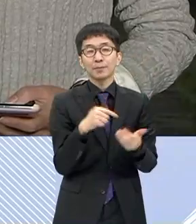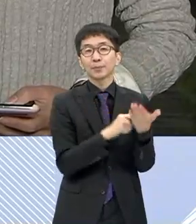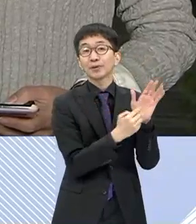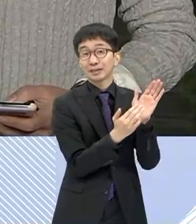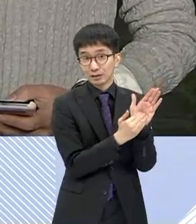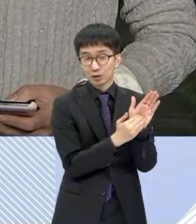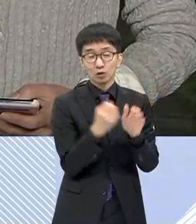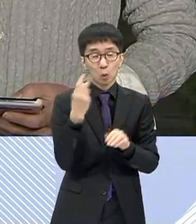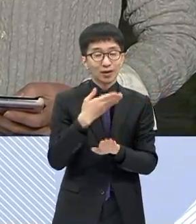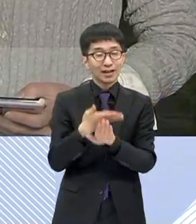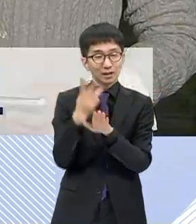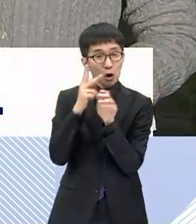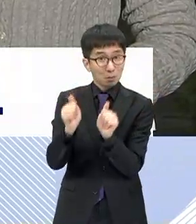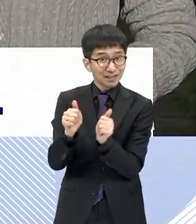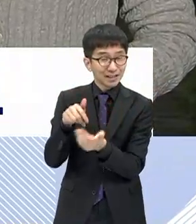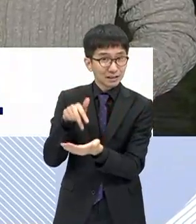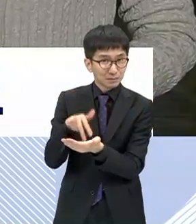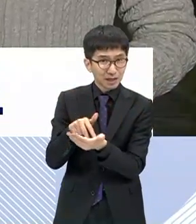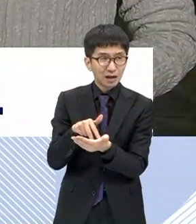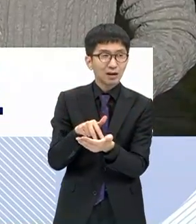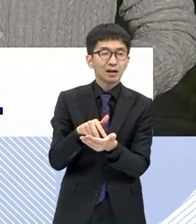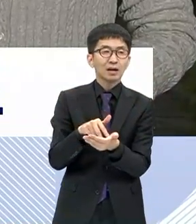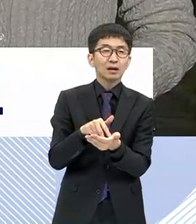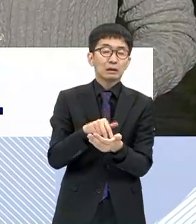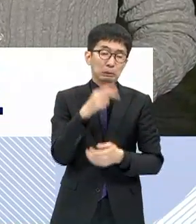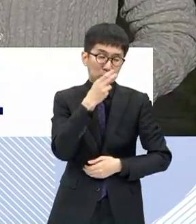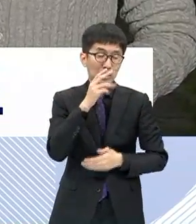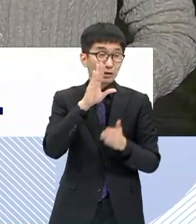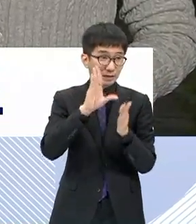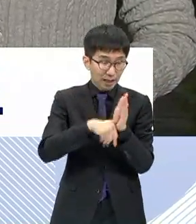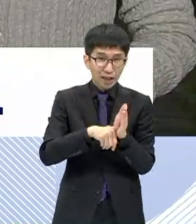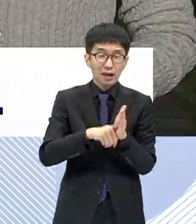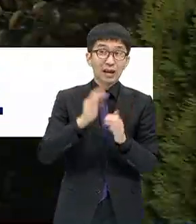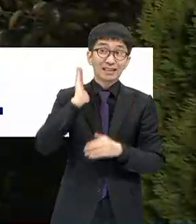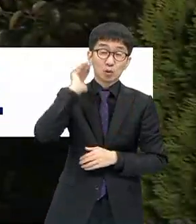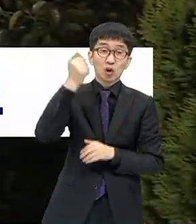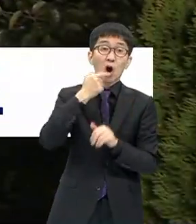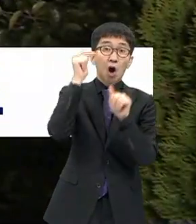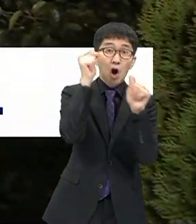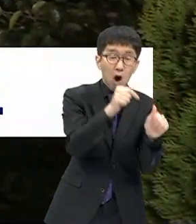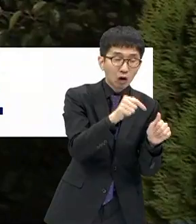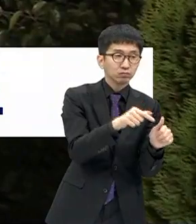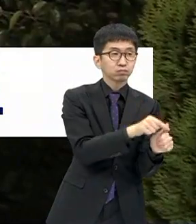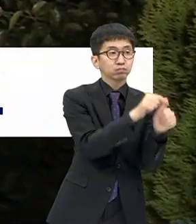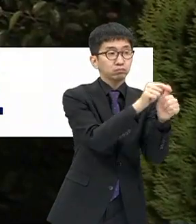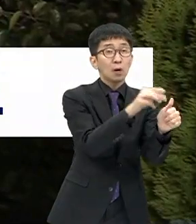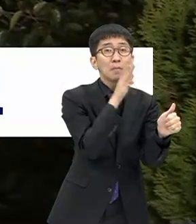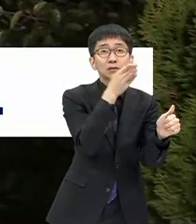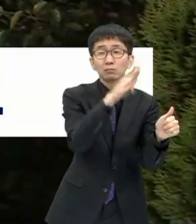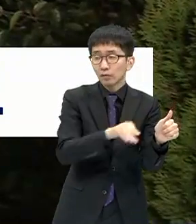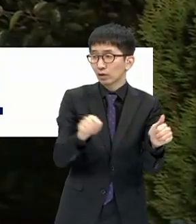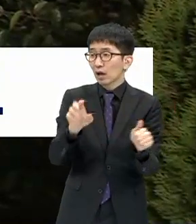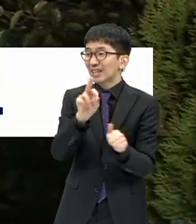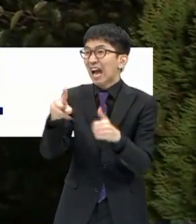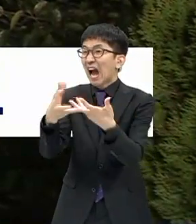대통령이 임명한 총장에 대해 야당과 언론으로하여금 저격하라는 표현은 매우 부적절하다고 지적했습니다.